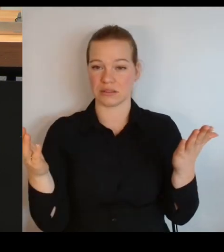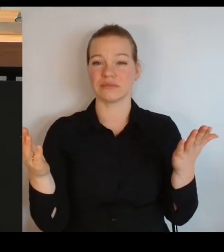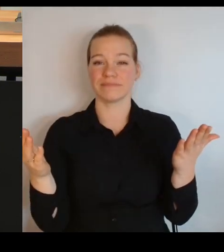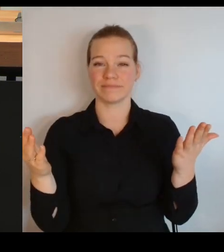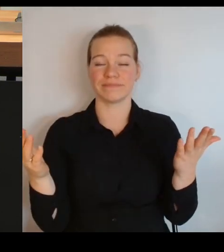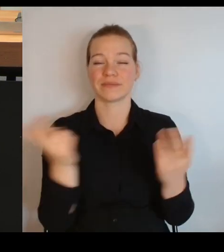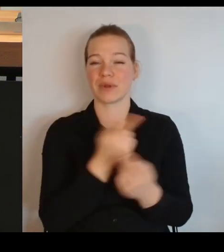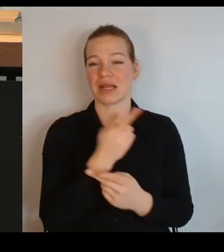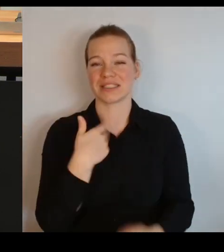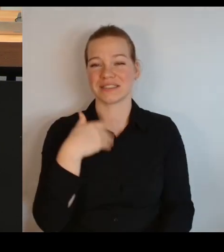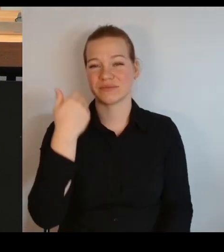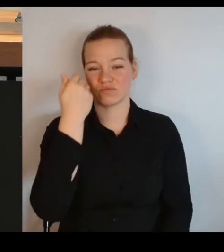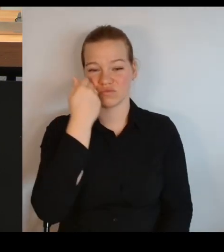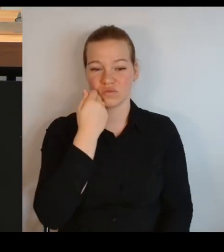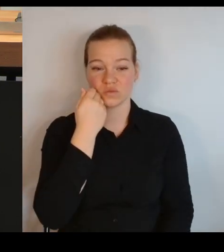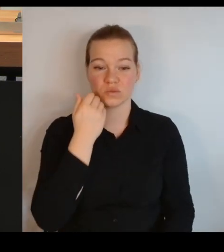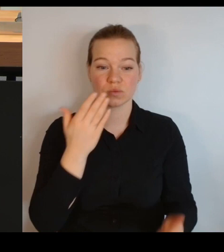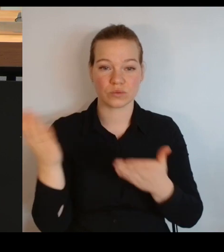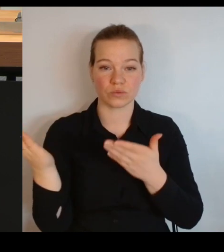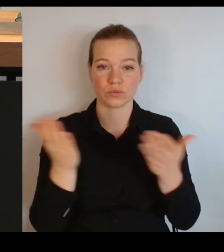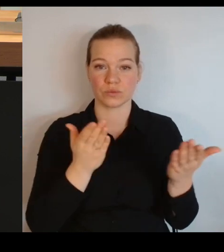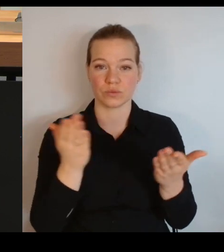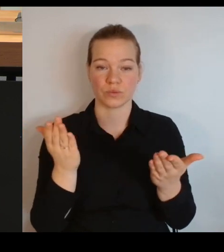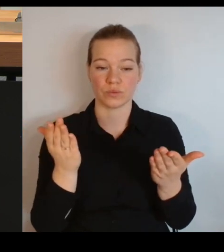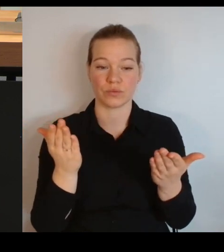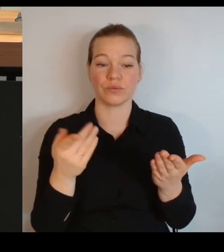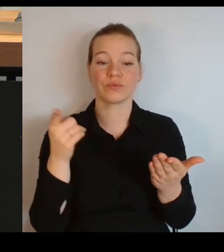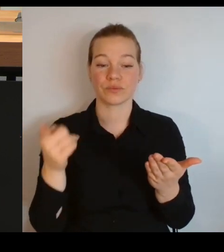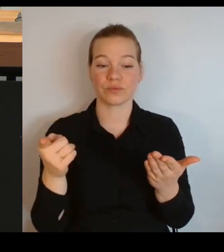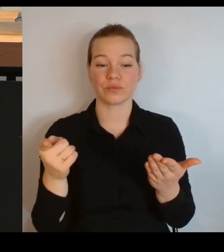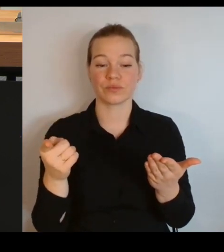denen geklärt wird, welches Personal sie brauchen und das dann alle